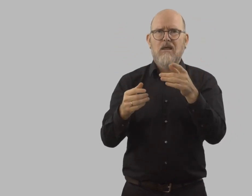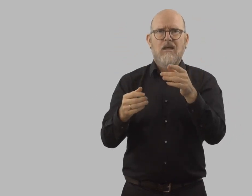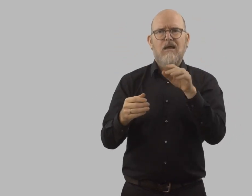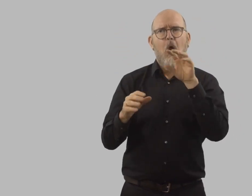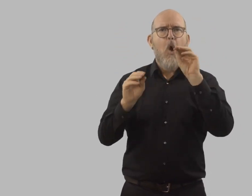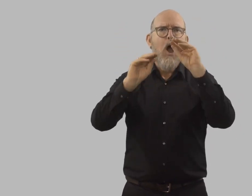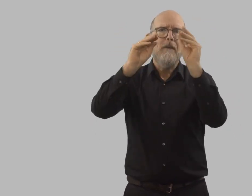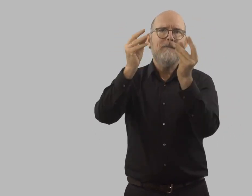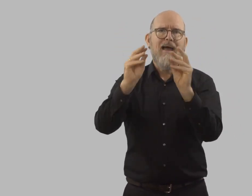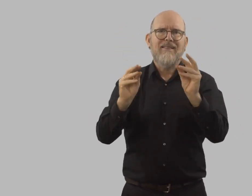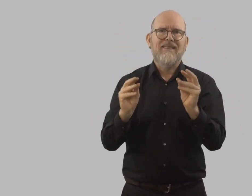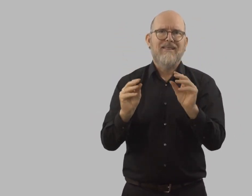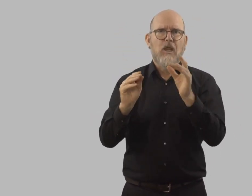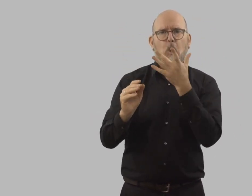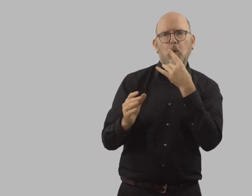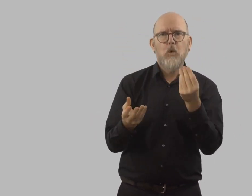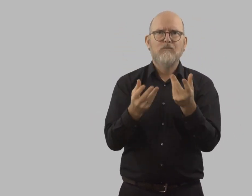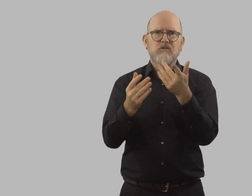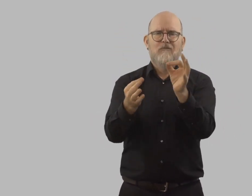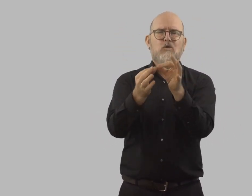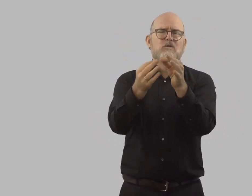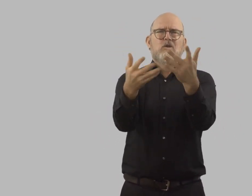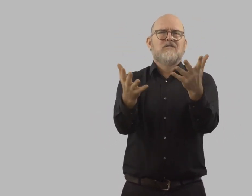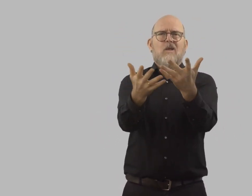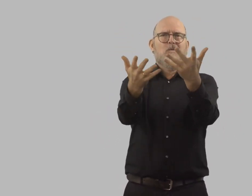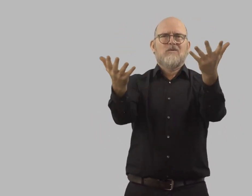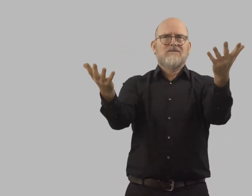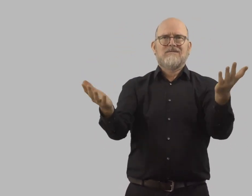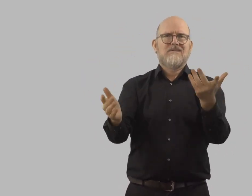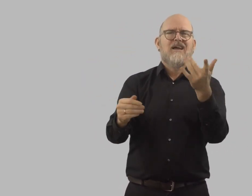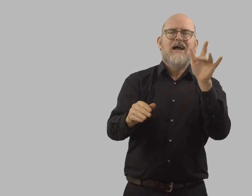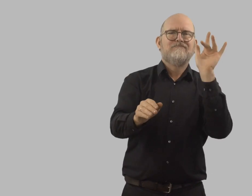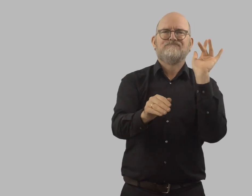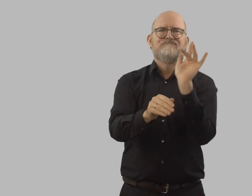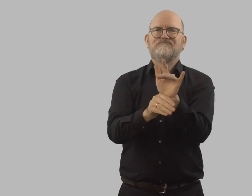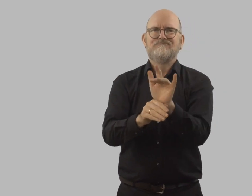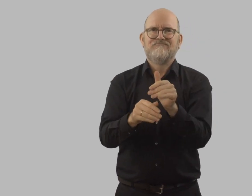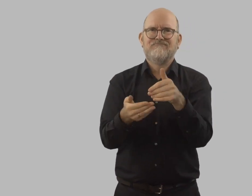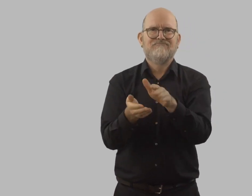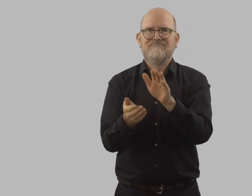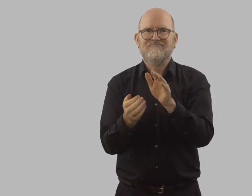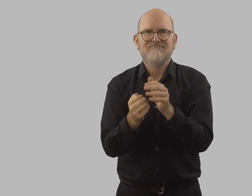funktionslos mit Ornamenten behübschten.